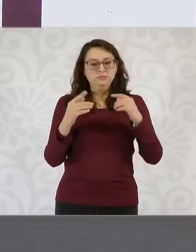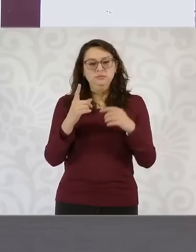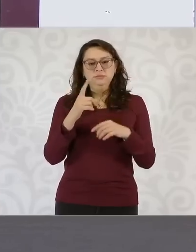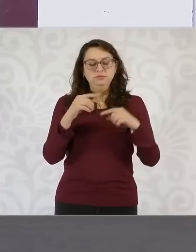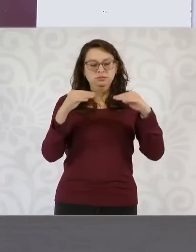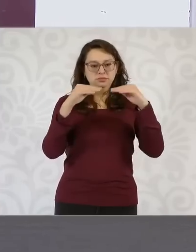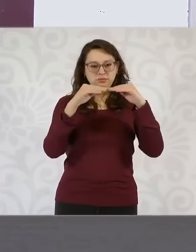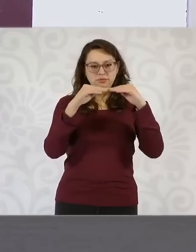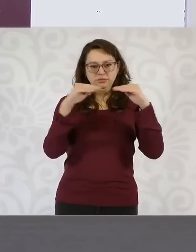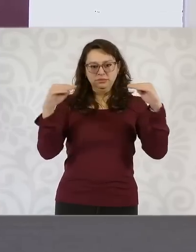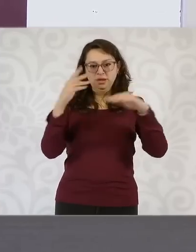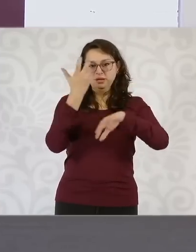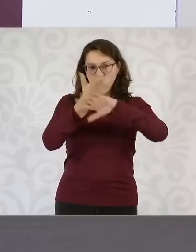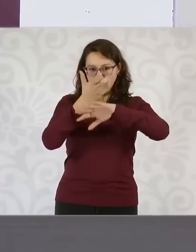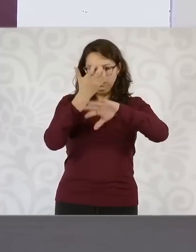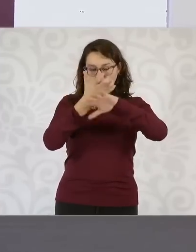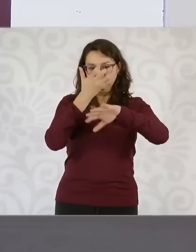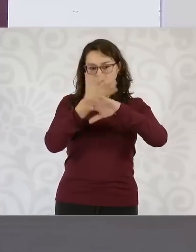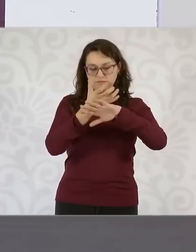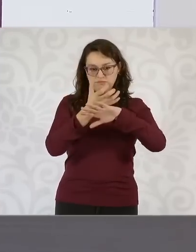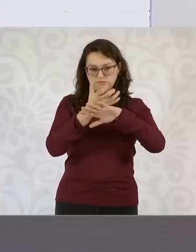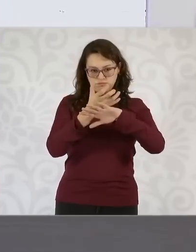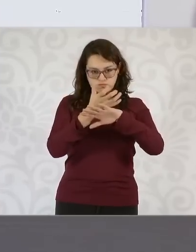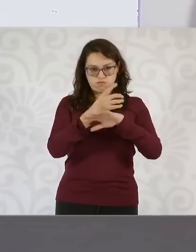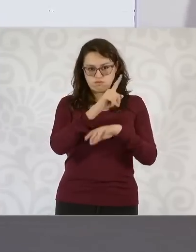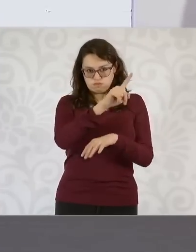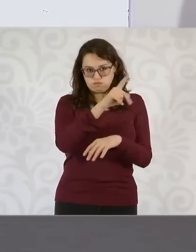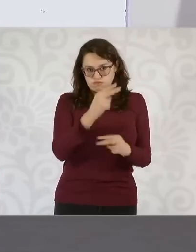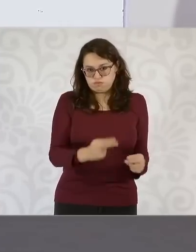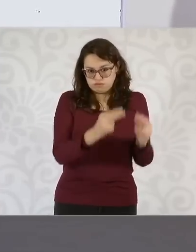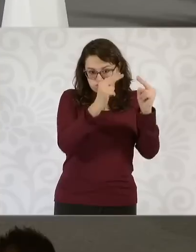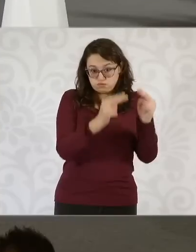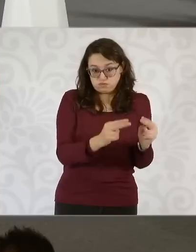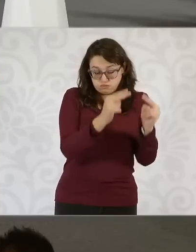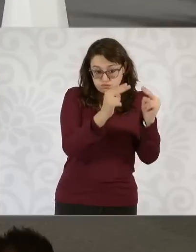hablando de Estados Unidos La balanza comercial de Estados Unidos O sea cómo